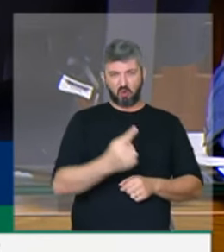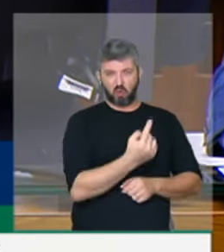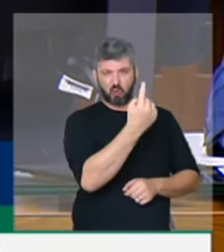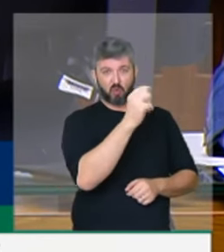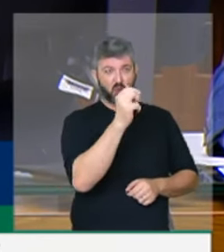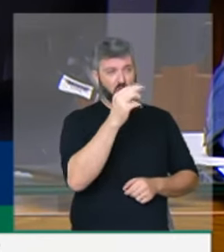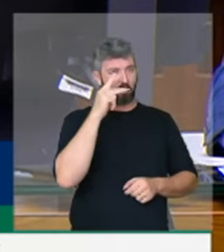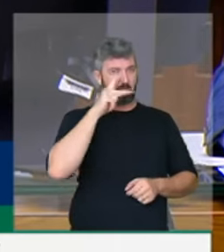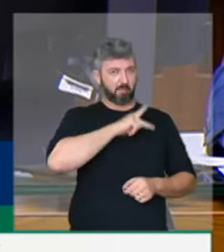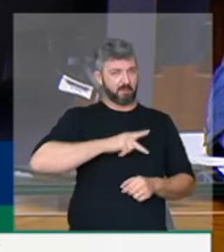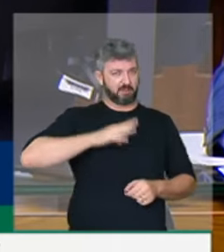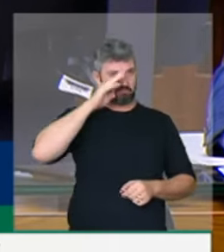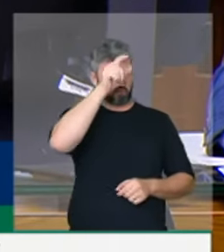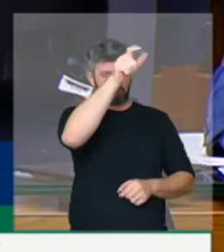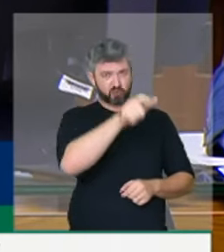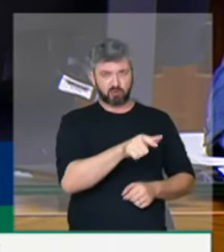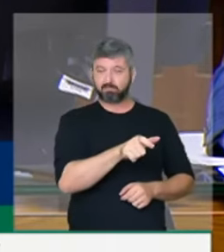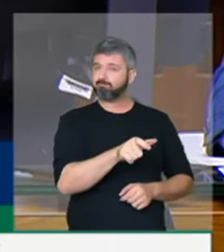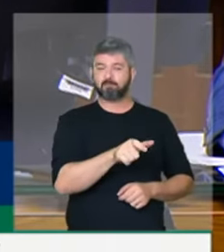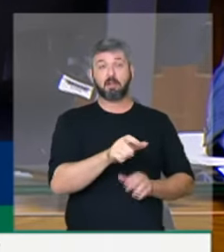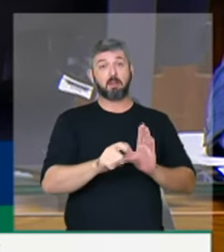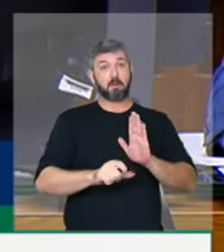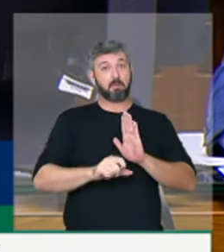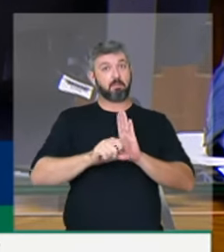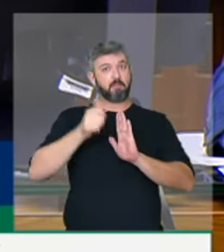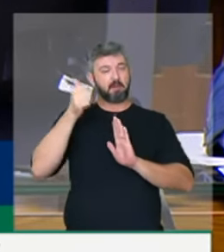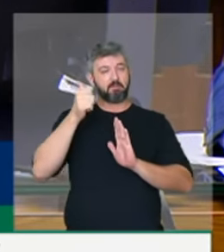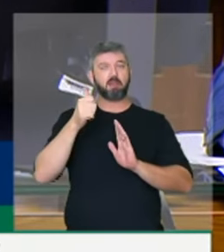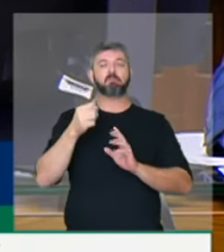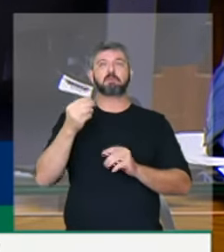PRECISAMOS PRIMEIRO DE FORMA BEM INTENCIONADA DE ALMA LEVE ABRIR OS NOSSOS CORAÇÕES E